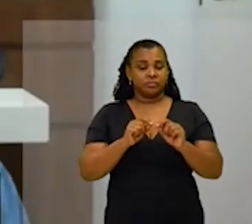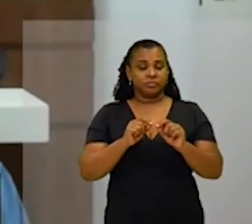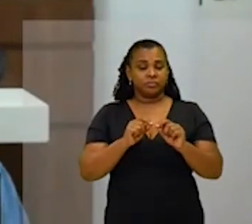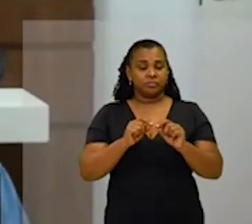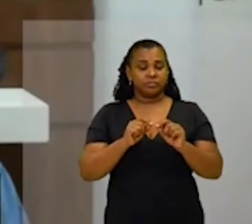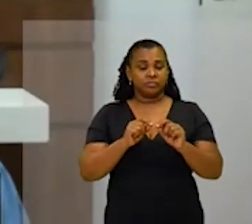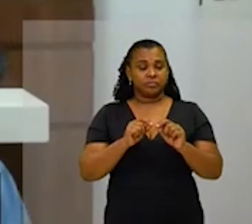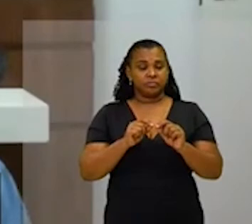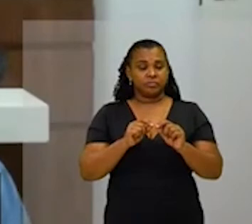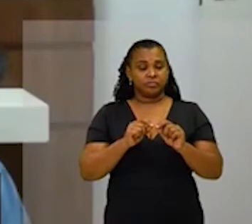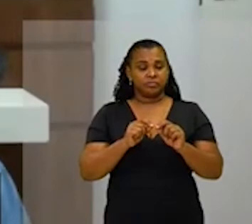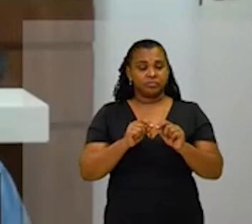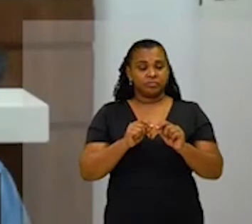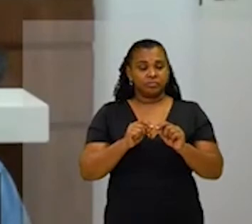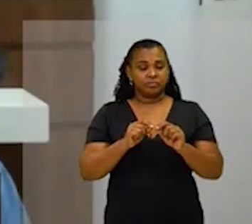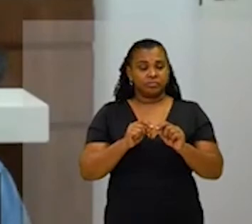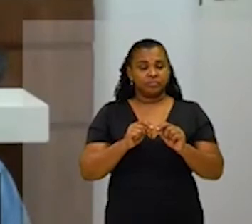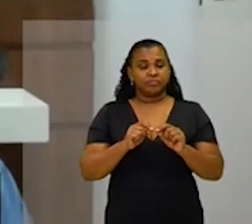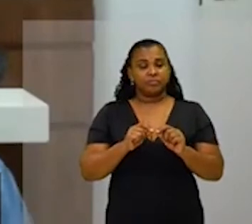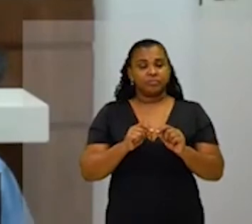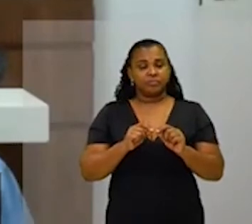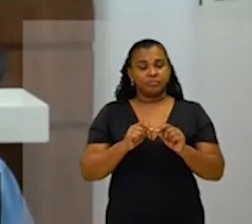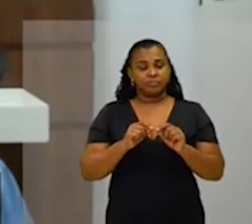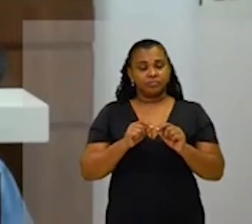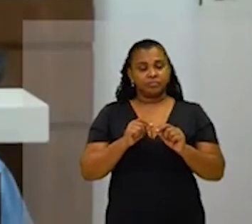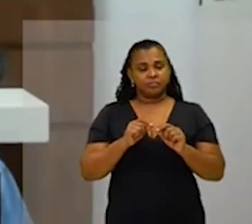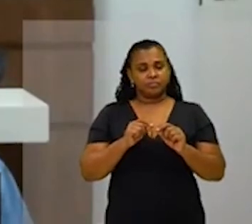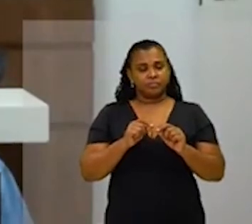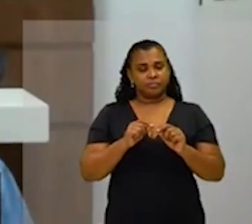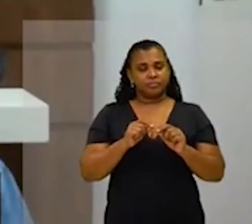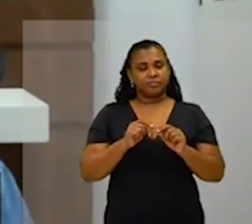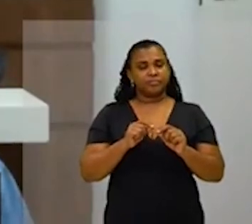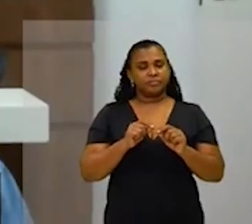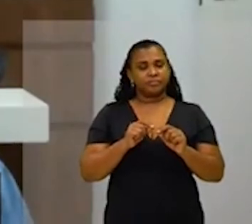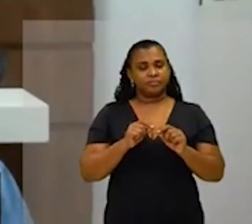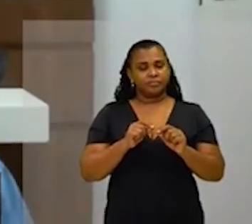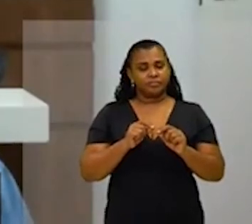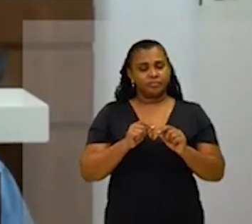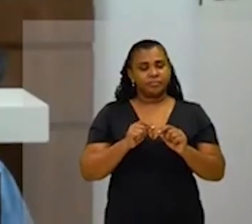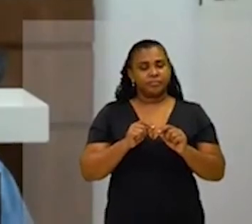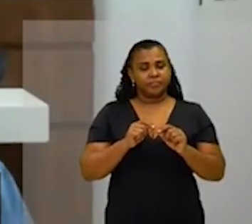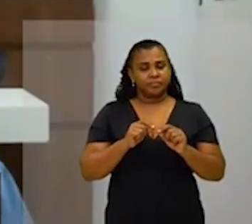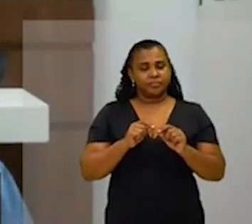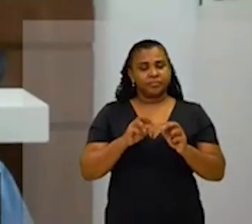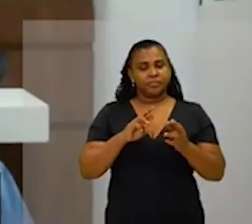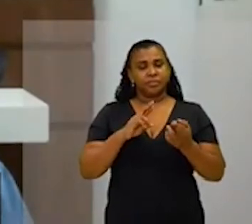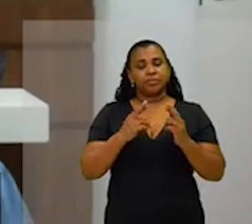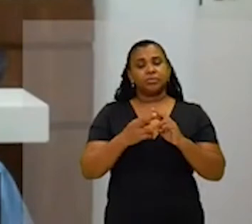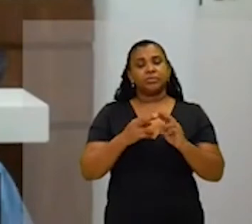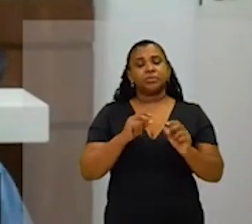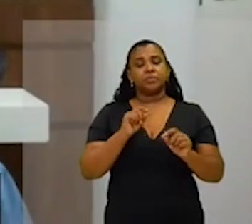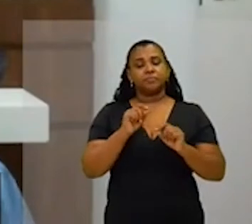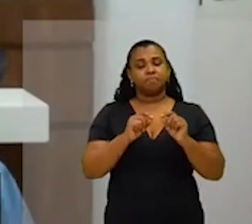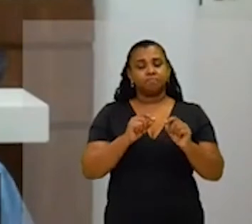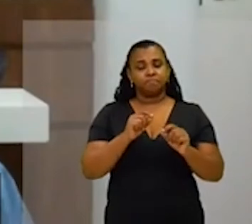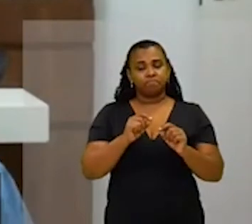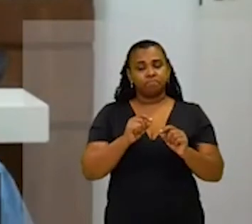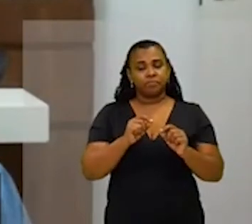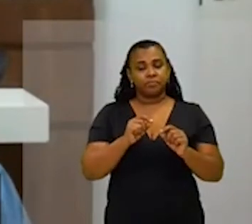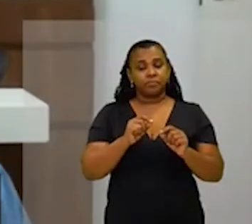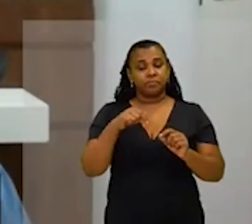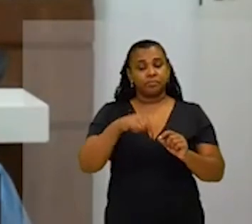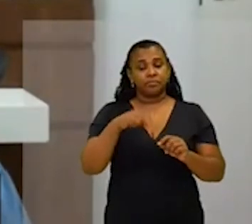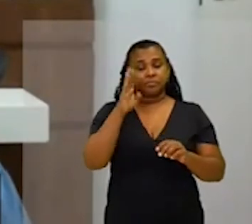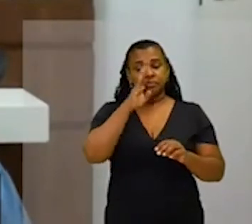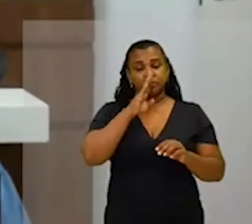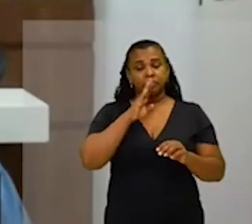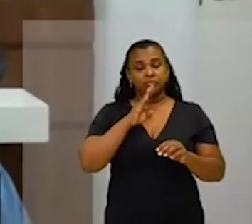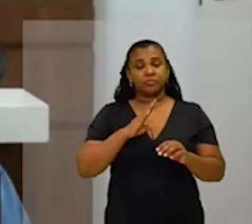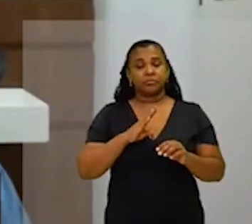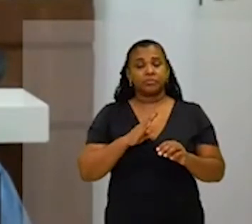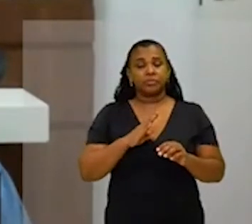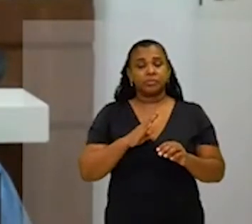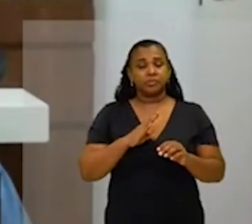como fato fundamentalmente relacionada ao fato de que no Brasil escola no Brasil o teto que